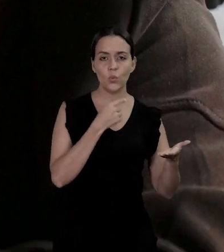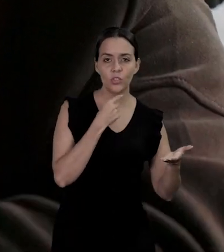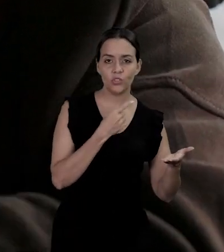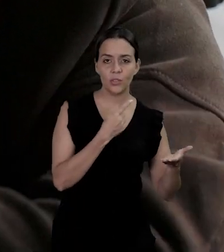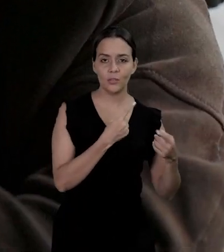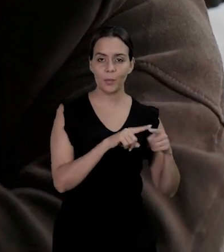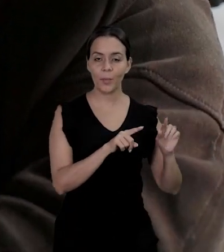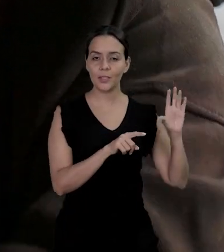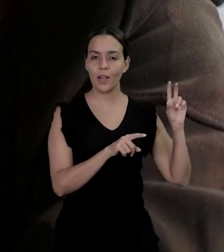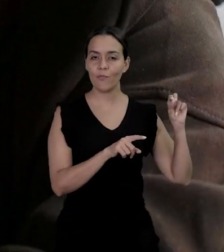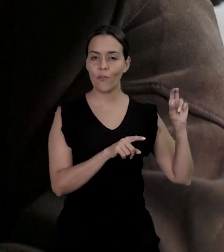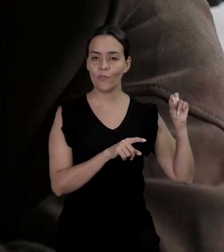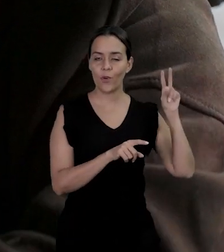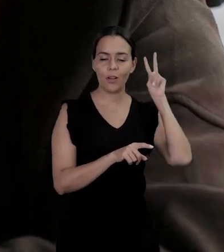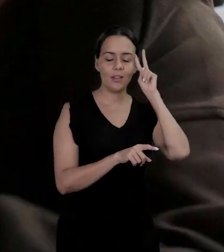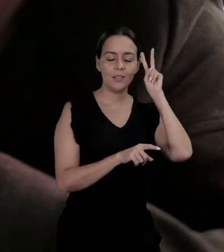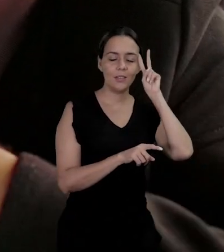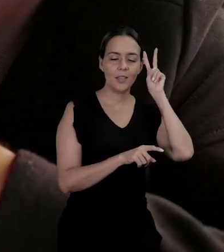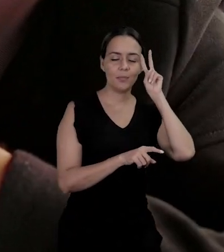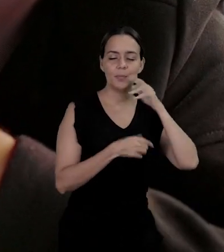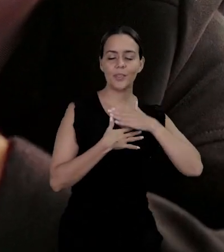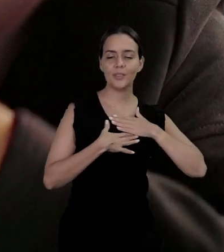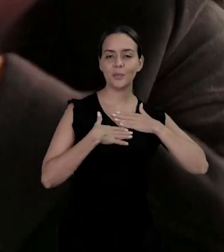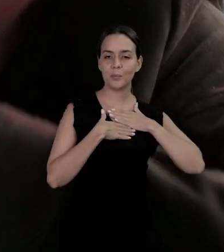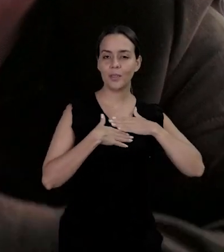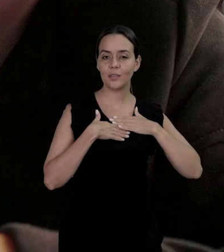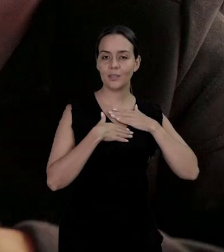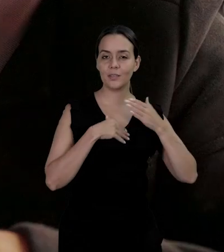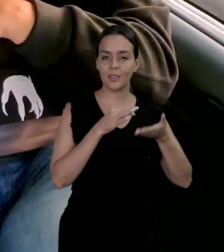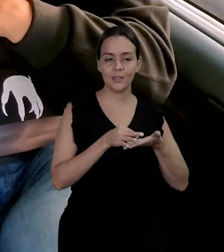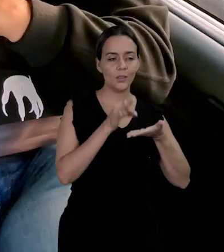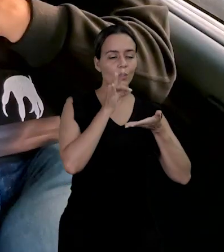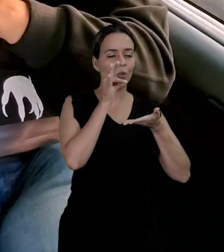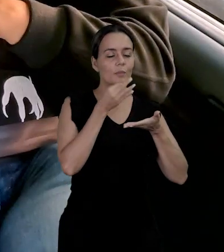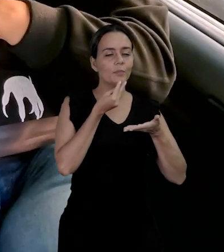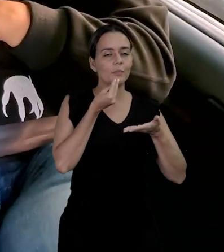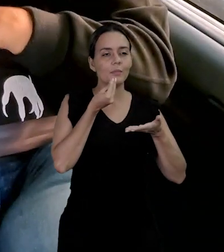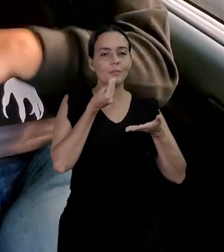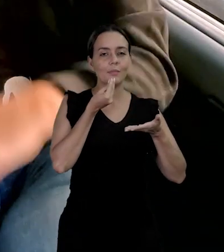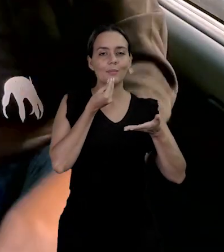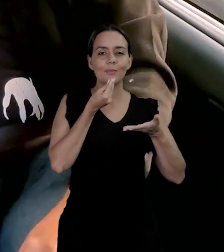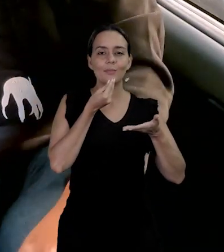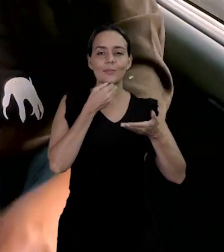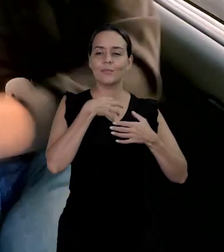mas por ser da sua avó e por ser só para você, tem efeito para você. Conversa com a minha pessoalidade...